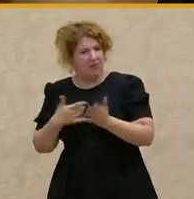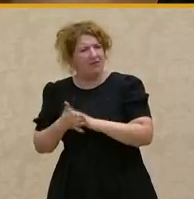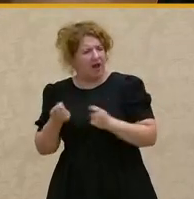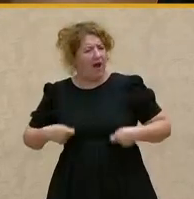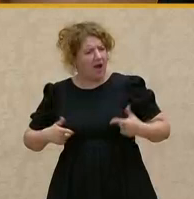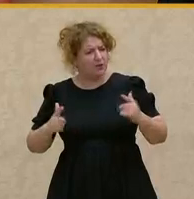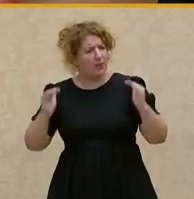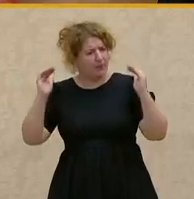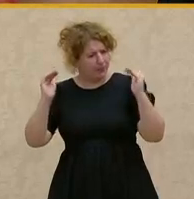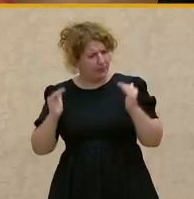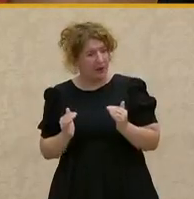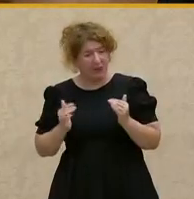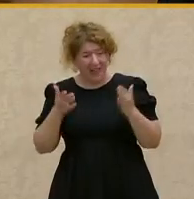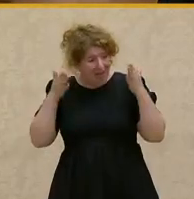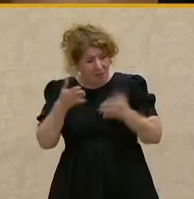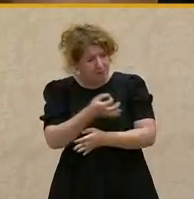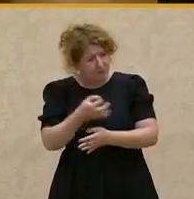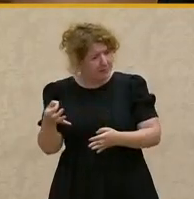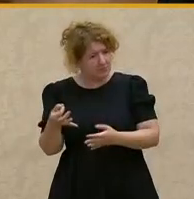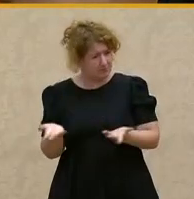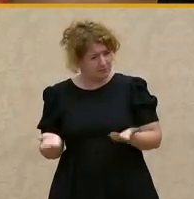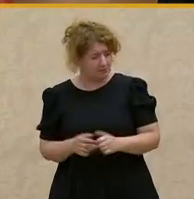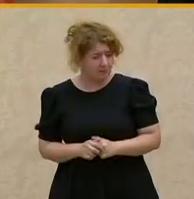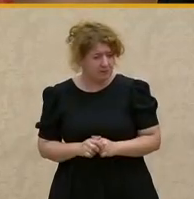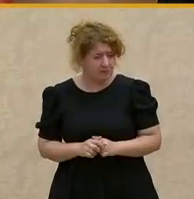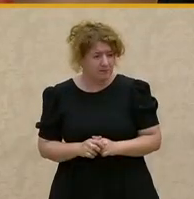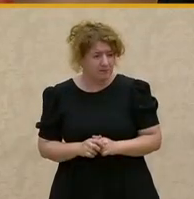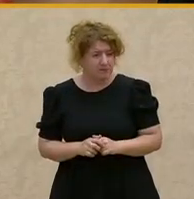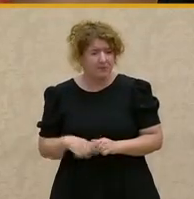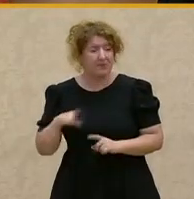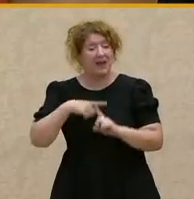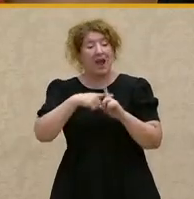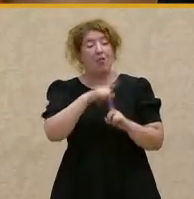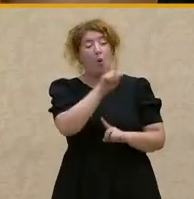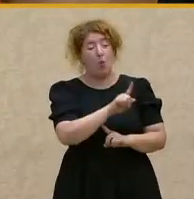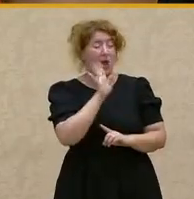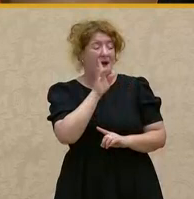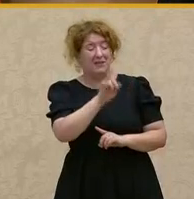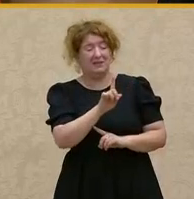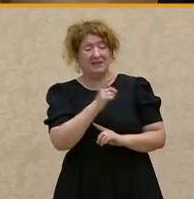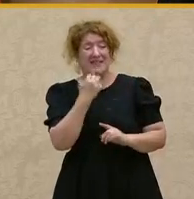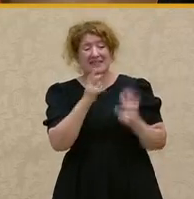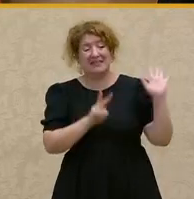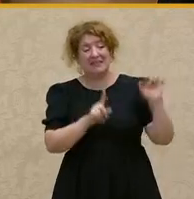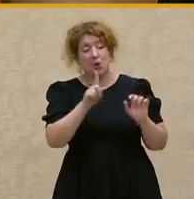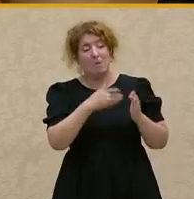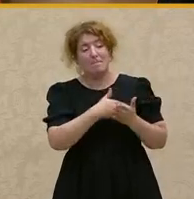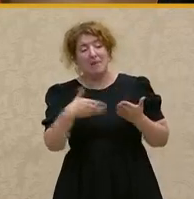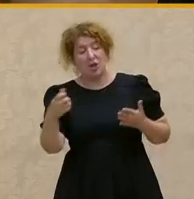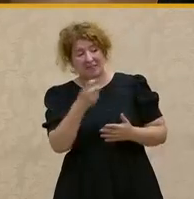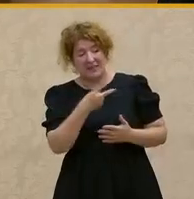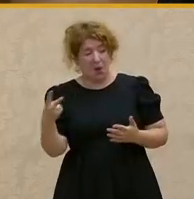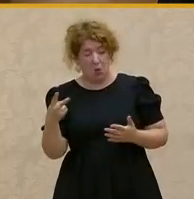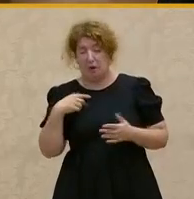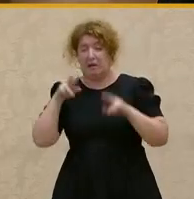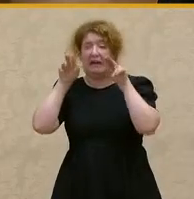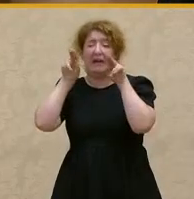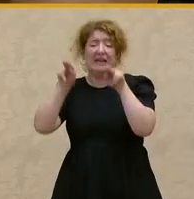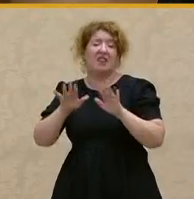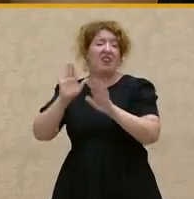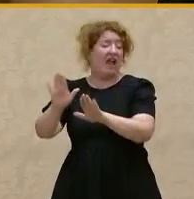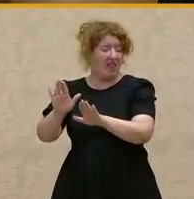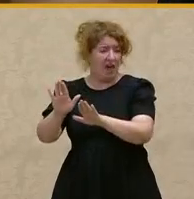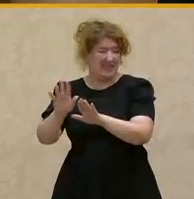mucho más adecuañá lo mismo pasa con los casos de grado 1. Se gastarían unos 71 millones. En cambio,